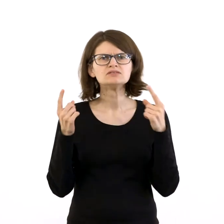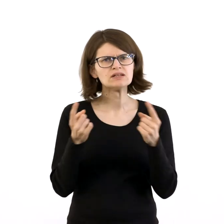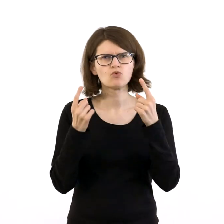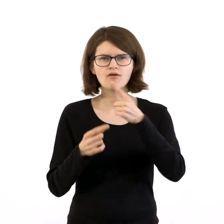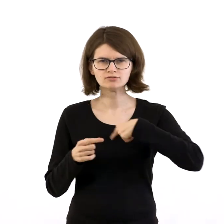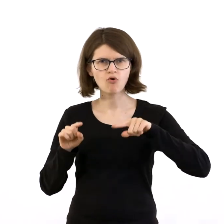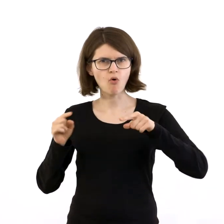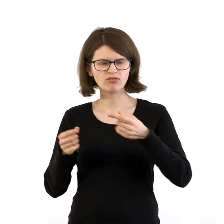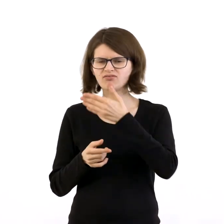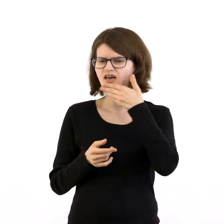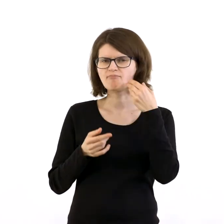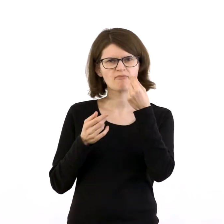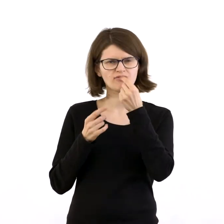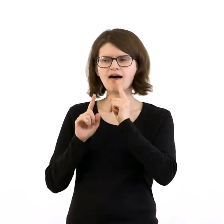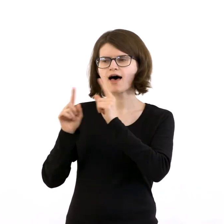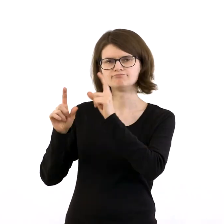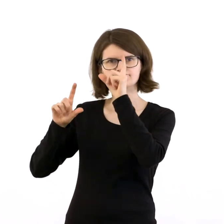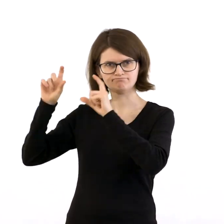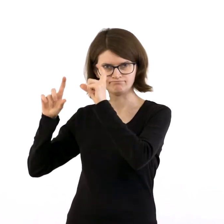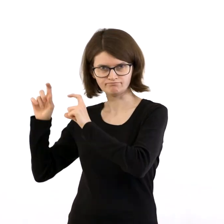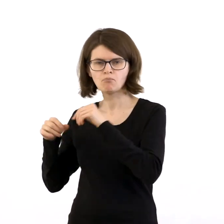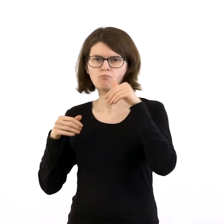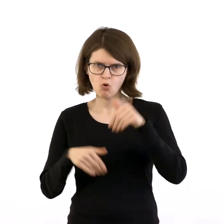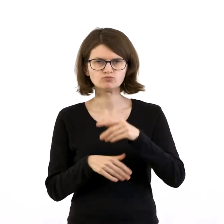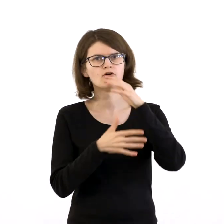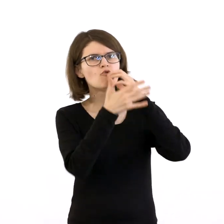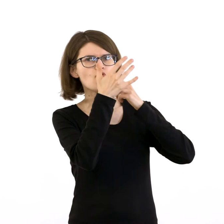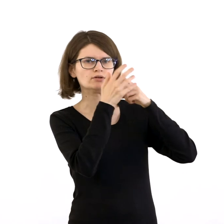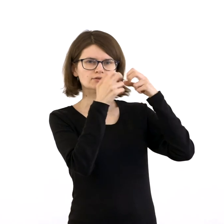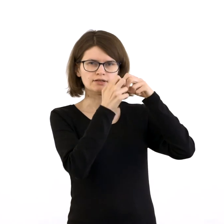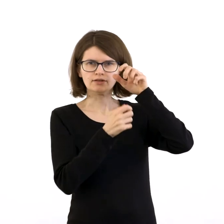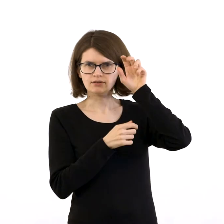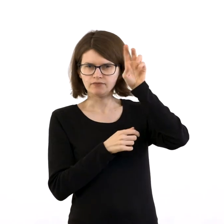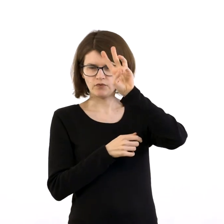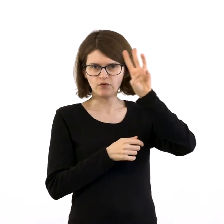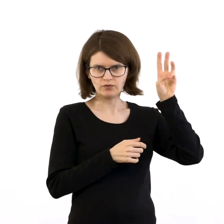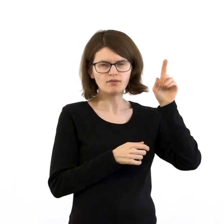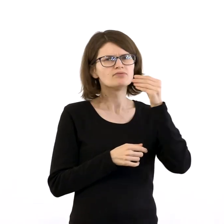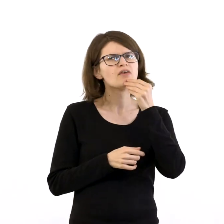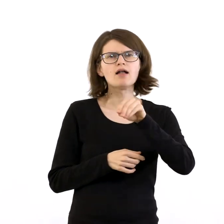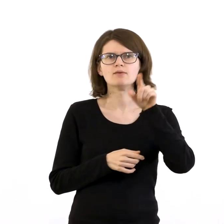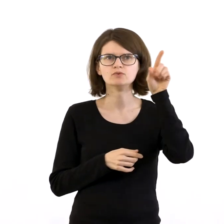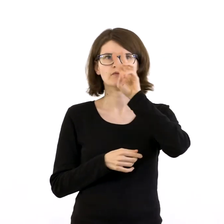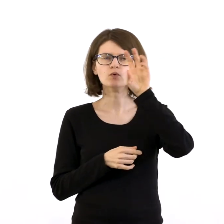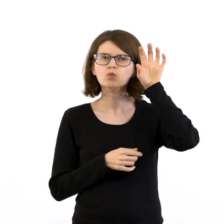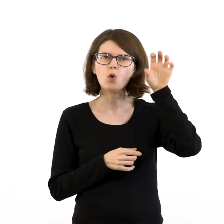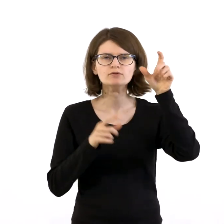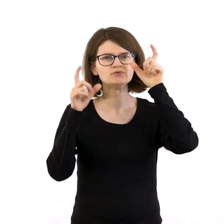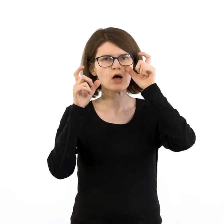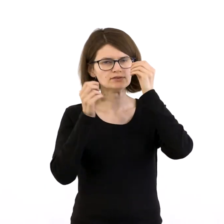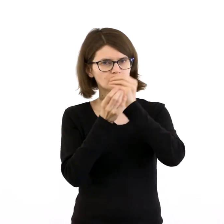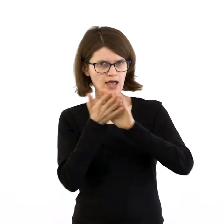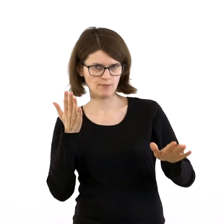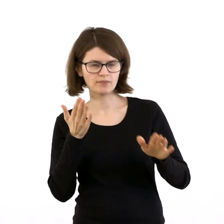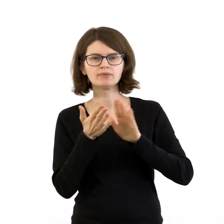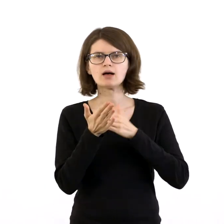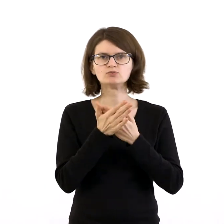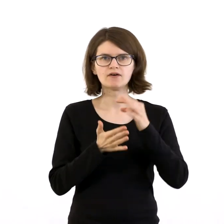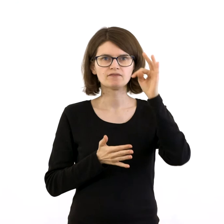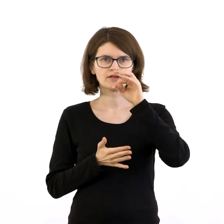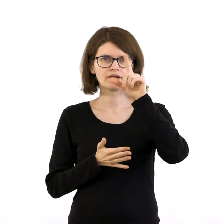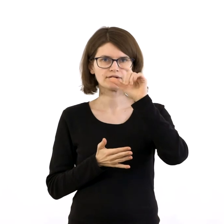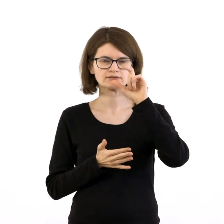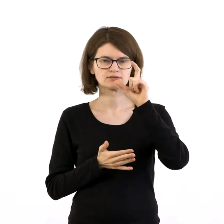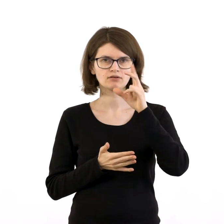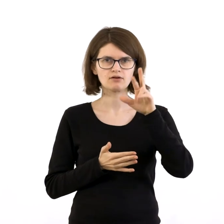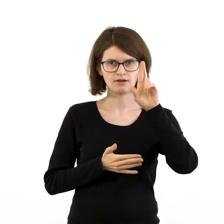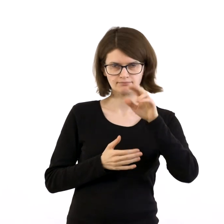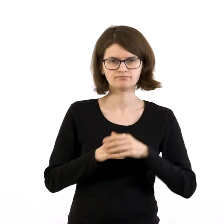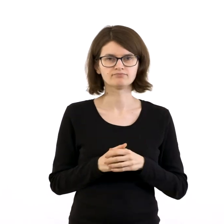Najlepsze są darmowe banki zdjęć (np. flickr), gdzie można swobodnie korzystać ze zdjęć, w sytuacji, gdy organizacja nie ma pieniędzy na zatrudnienie fotografa.